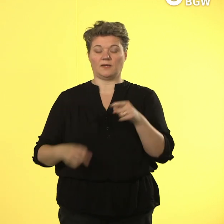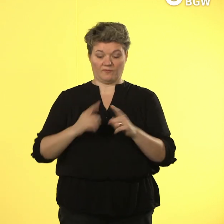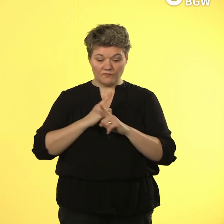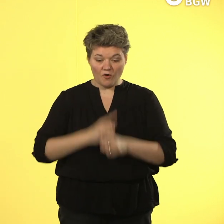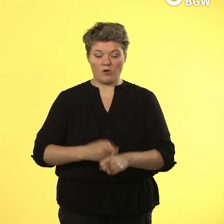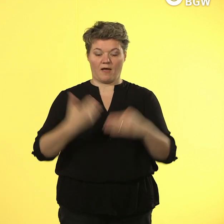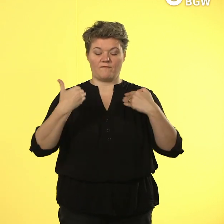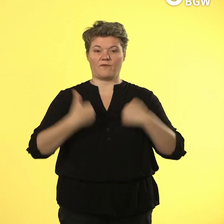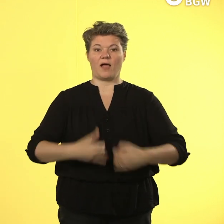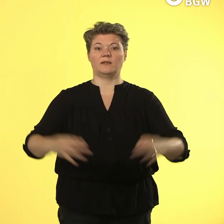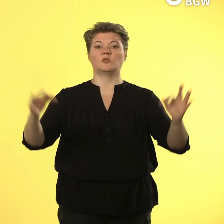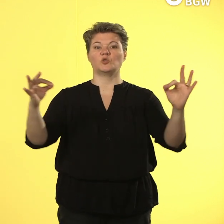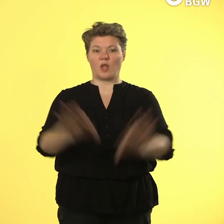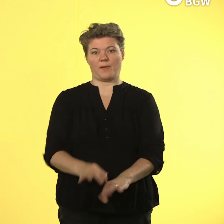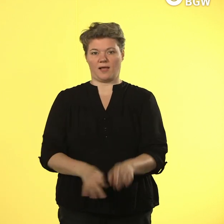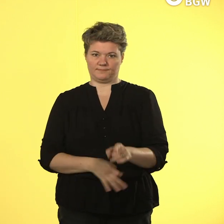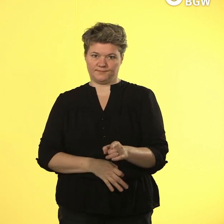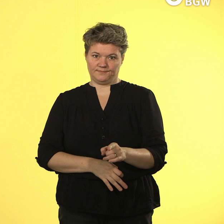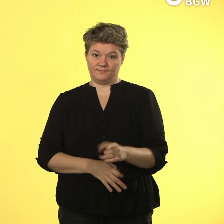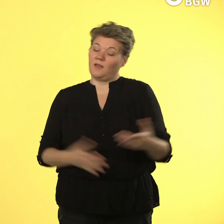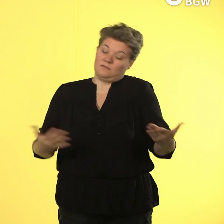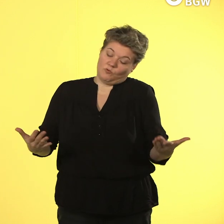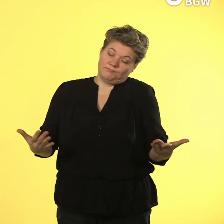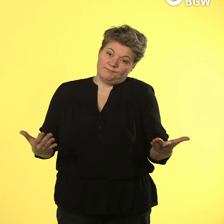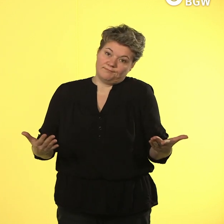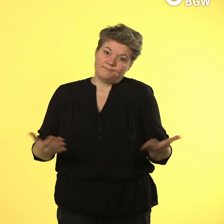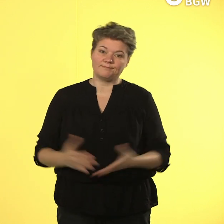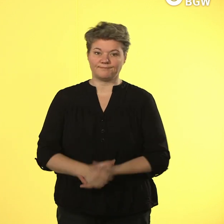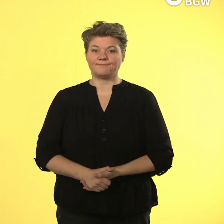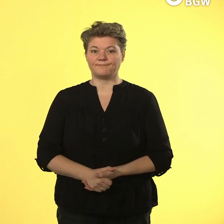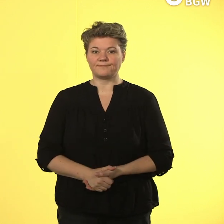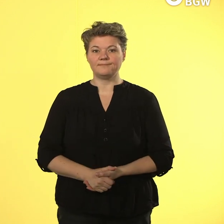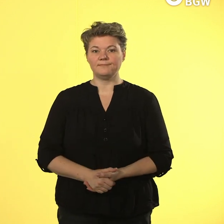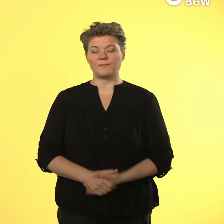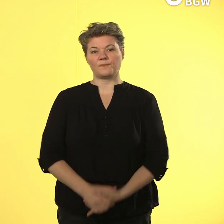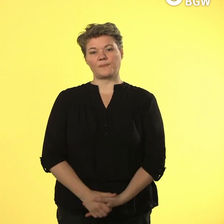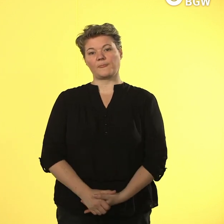Jetzt ist es so, dass wir, wenn wir im Stress sind, leider dazu neigen,